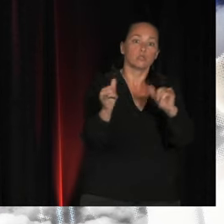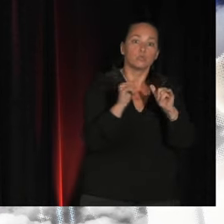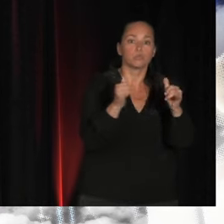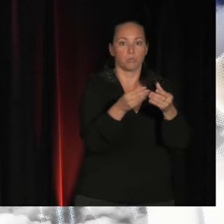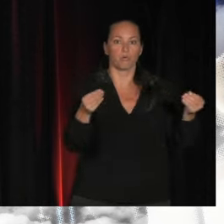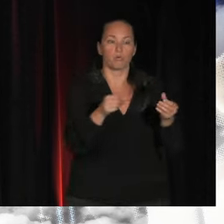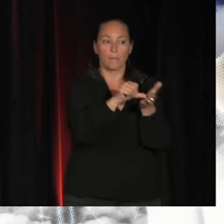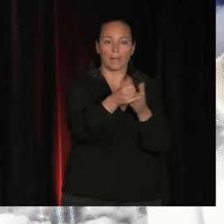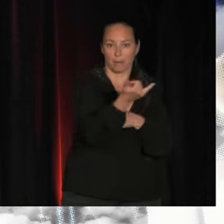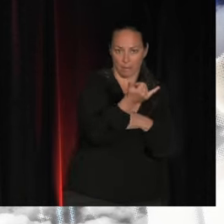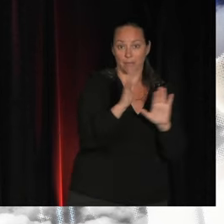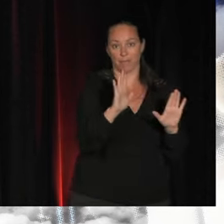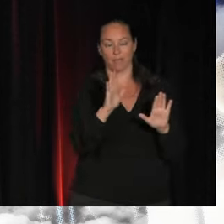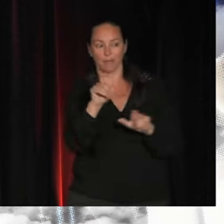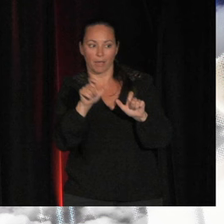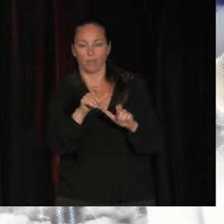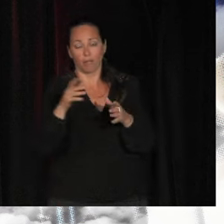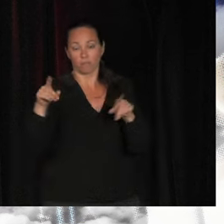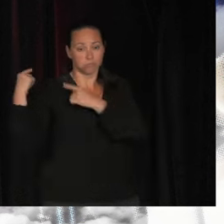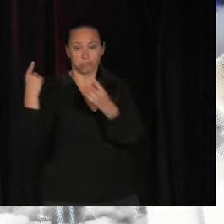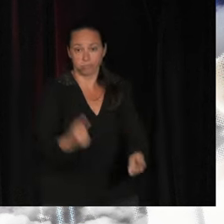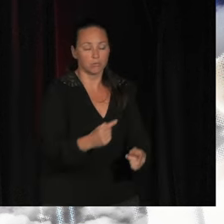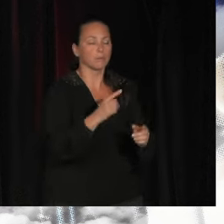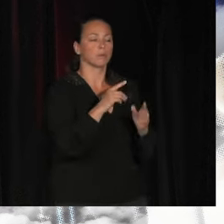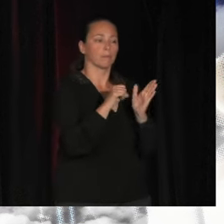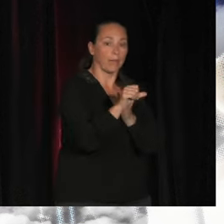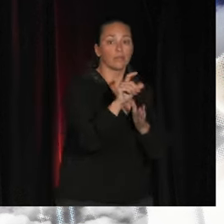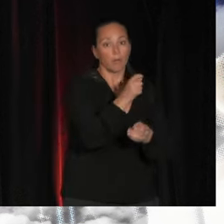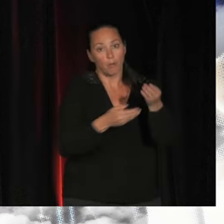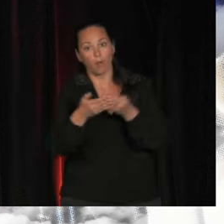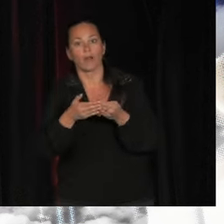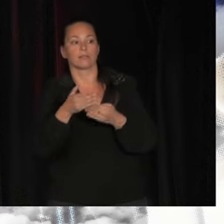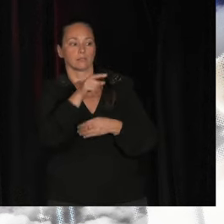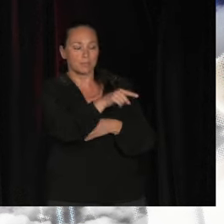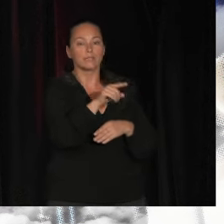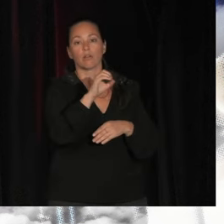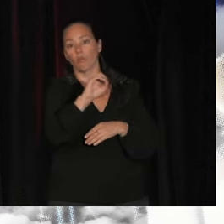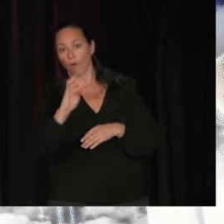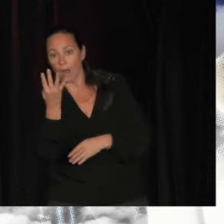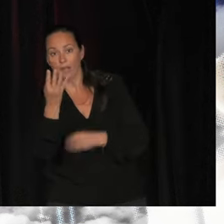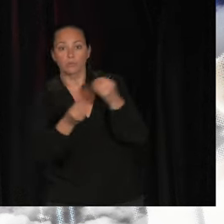mais il faut qu'ils la remplacent et c'était censé être Overwatch, c'était censé être HearthStone, c'était censé être Heroes of the Storm,